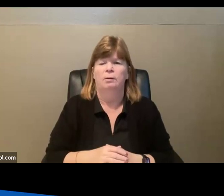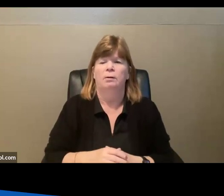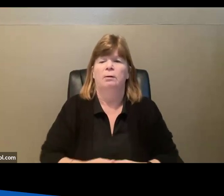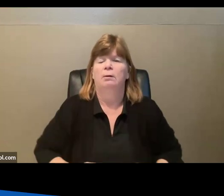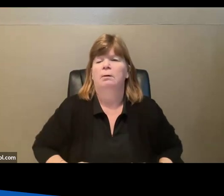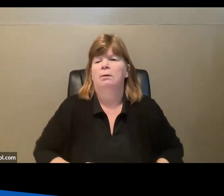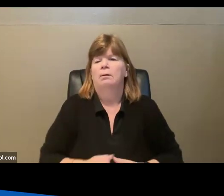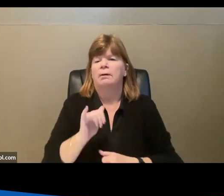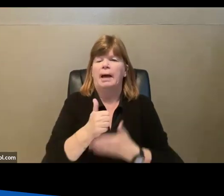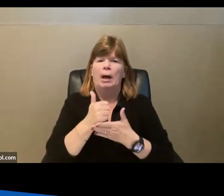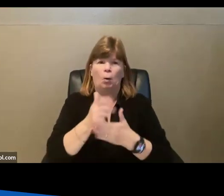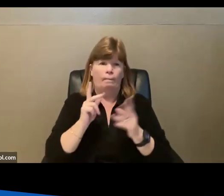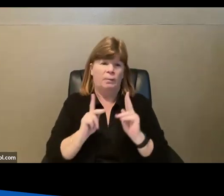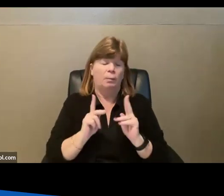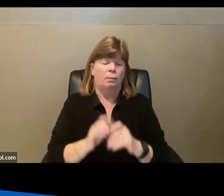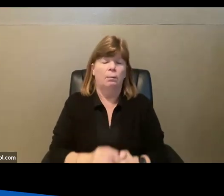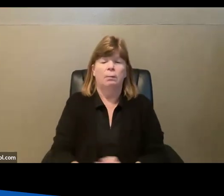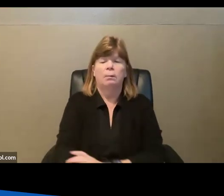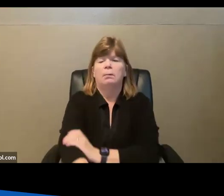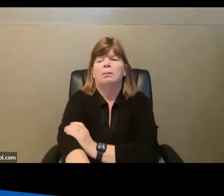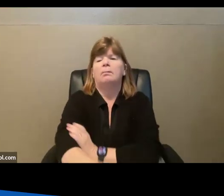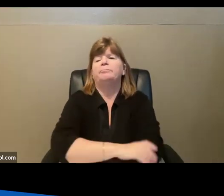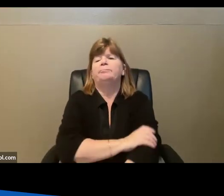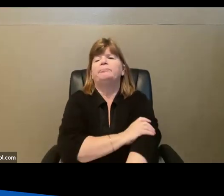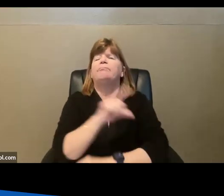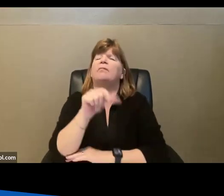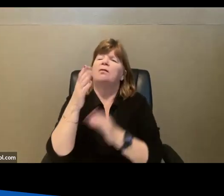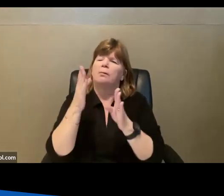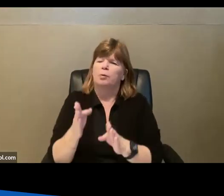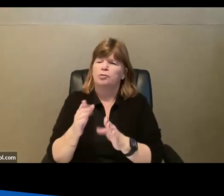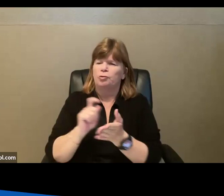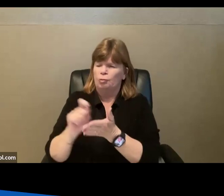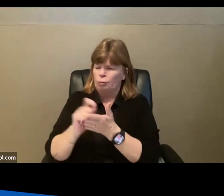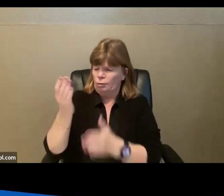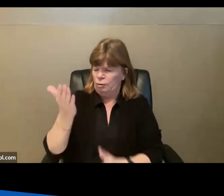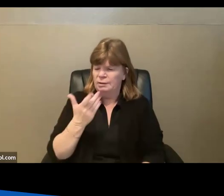que ayudan a la gente a hacer cosas. Hubo otra persona que escribió sobre eso. ¿Cuáles son los pros y los contras de estos?